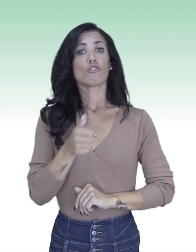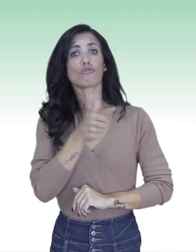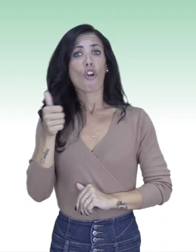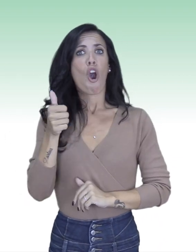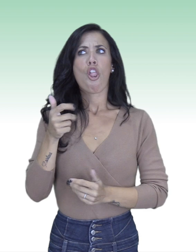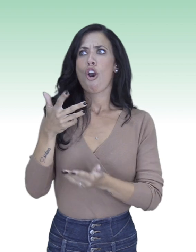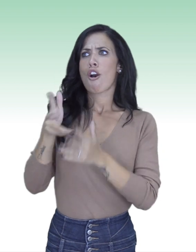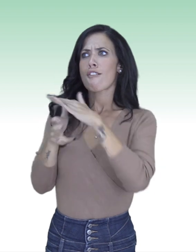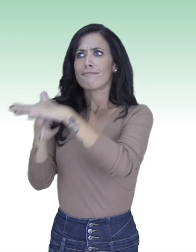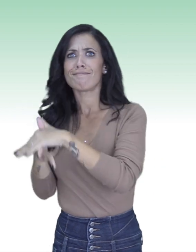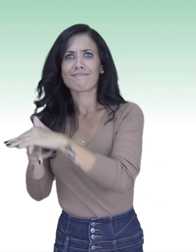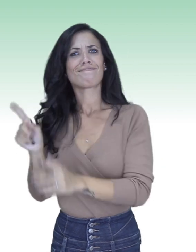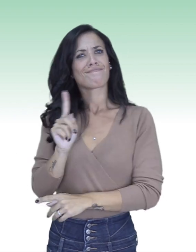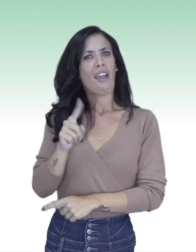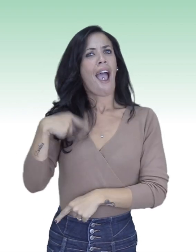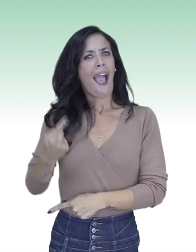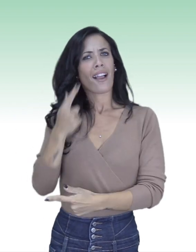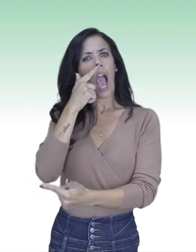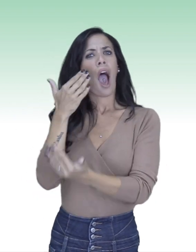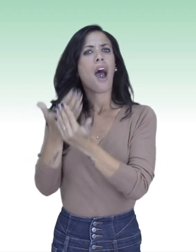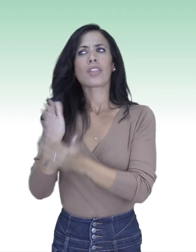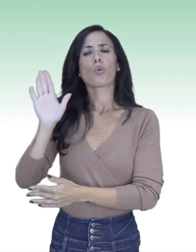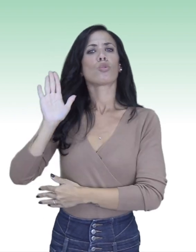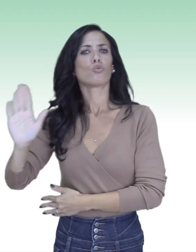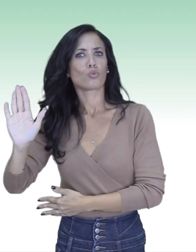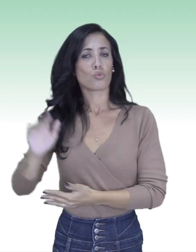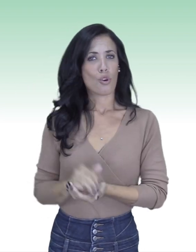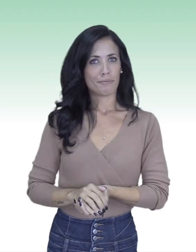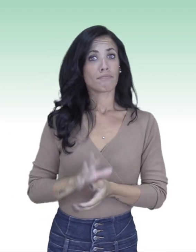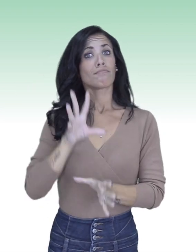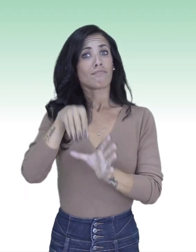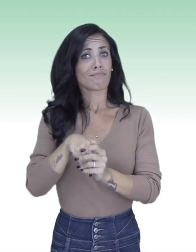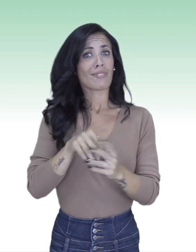L’interpretariato può anche includere